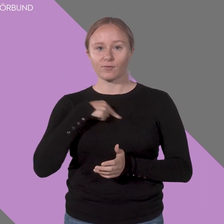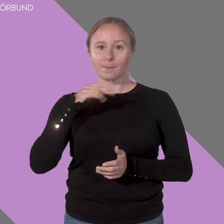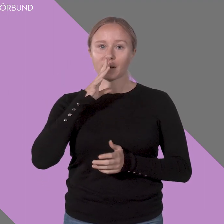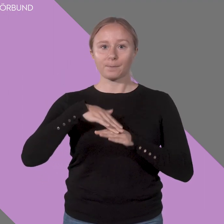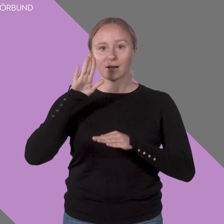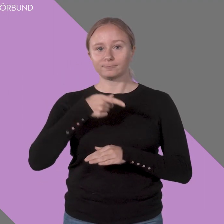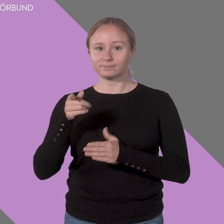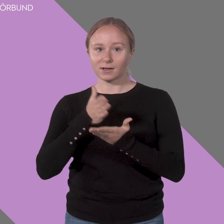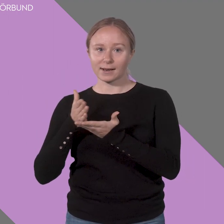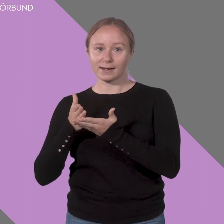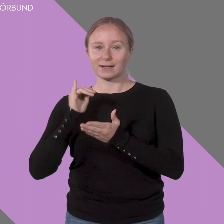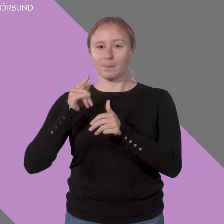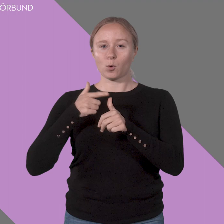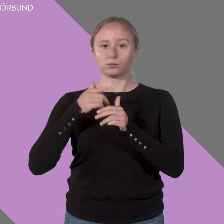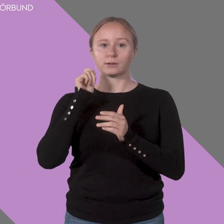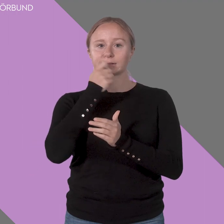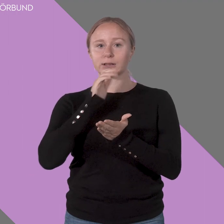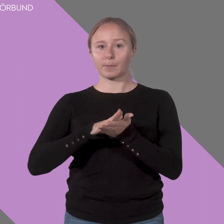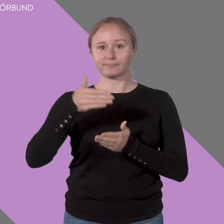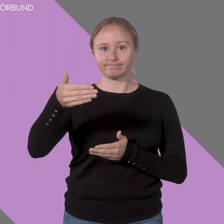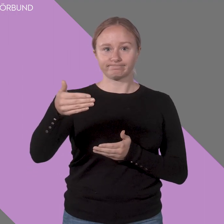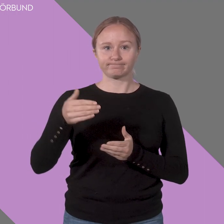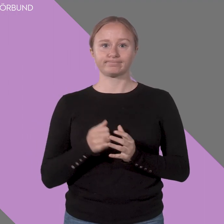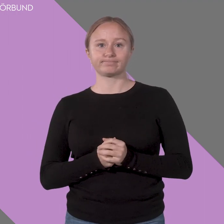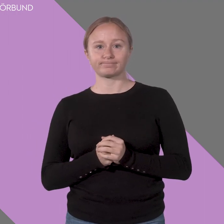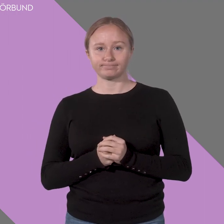Vi berättar mer om dessa ärenden i början av december.